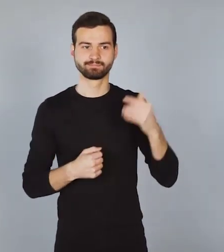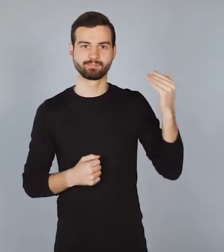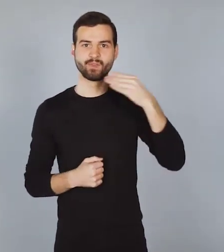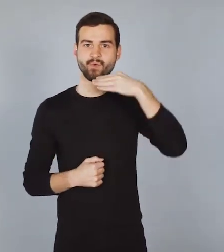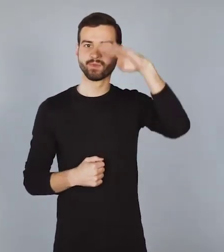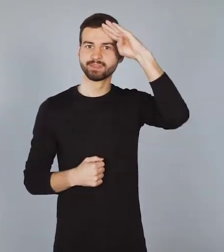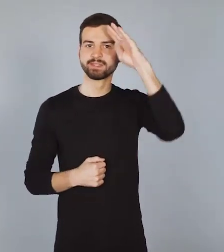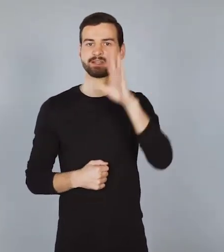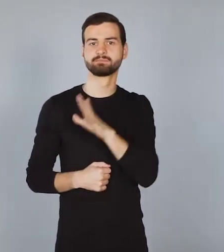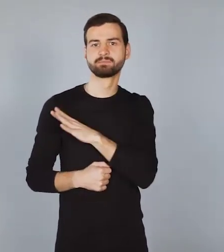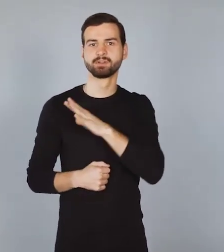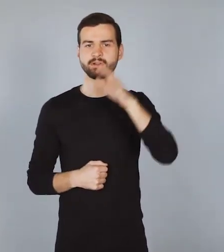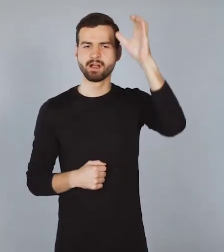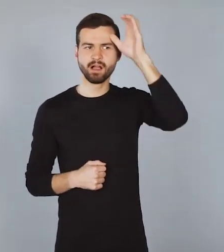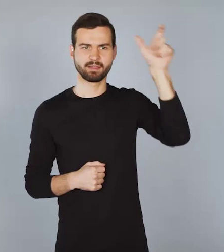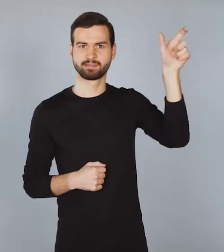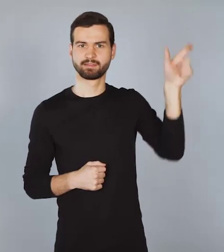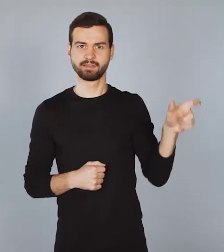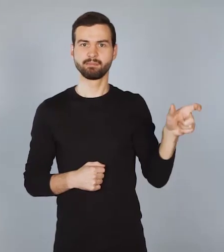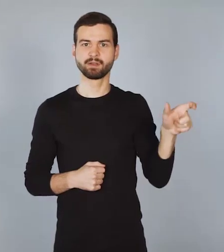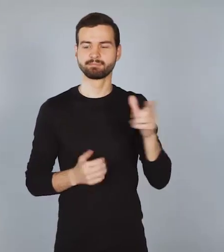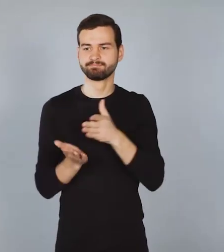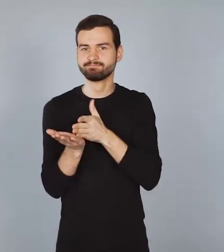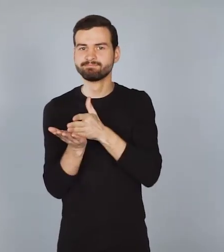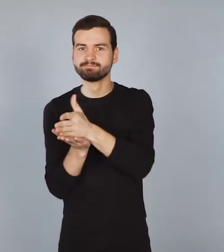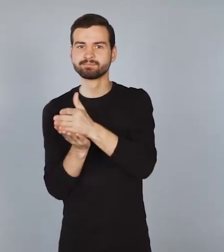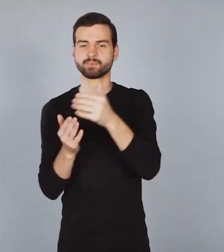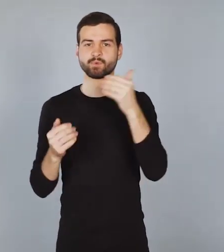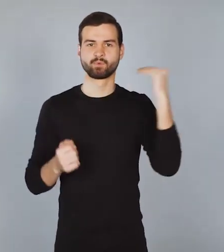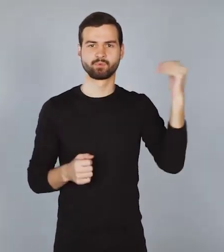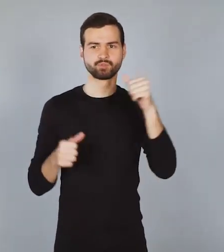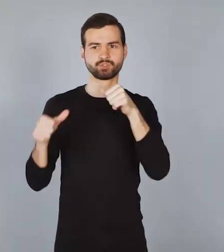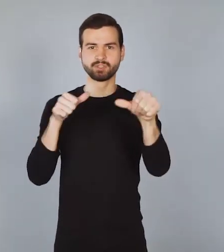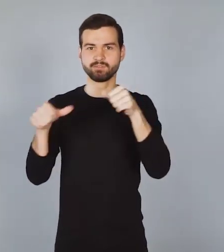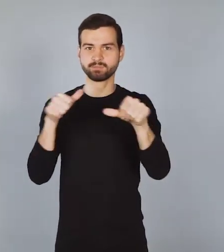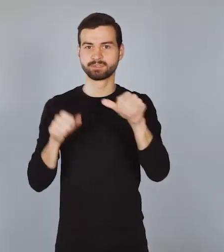Отец его был академиком живописи